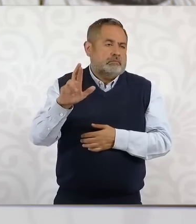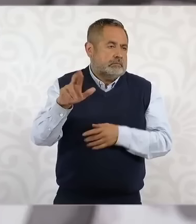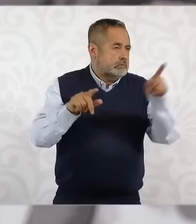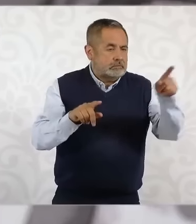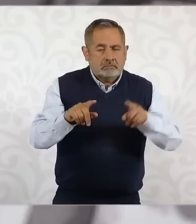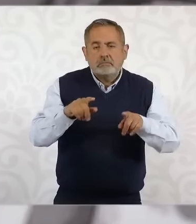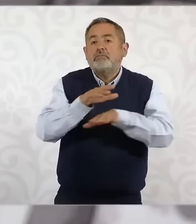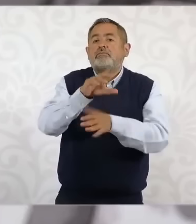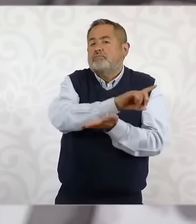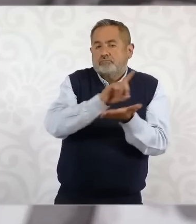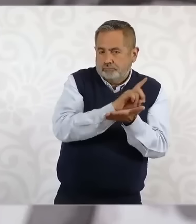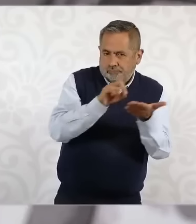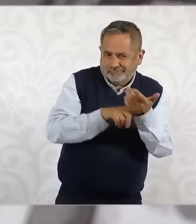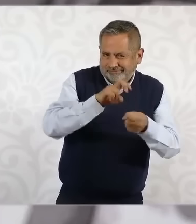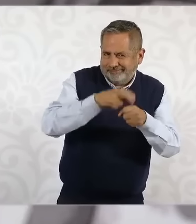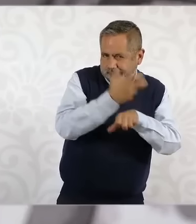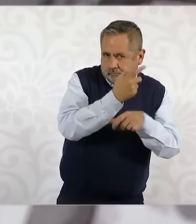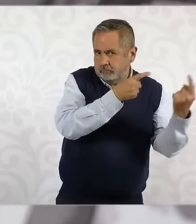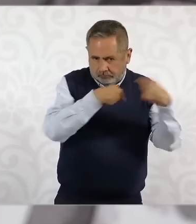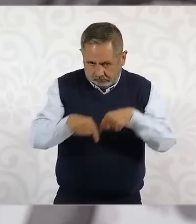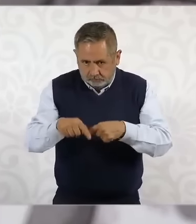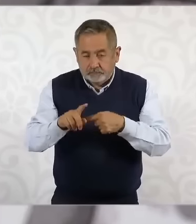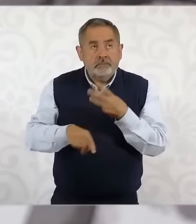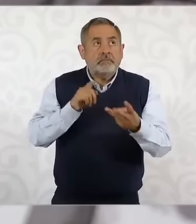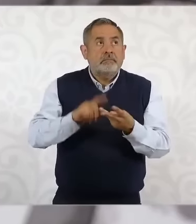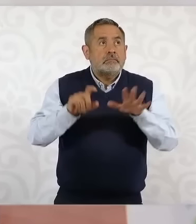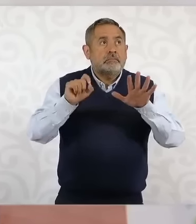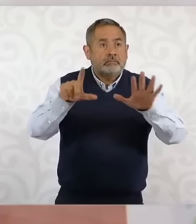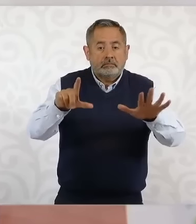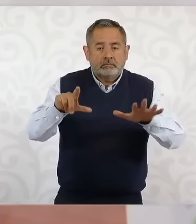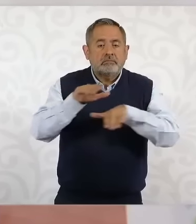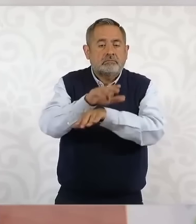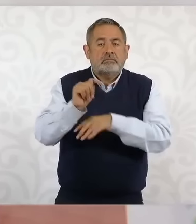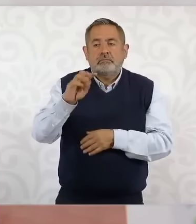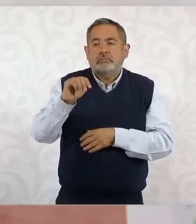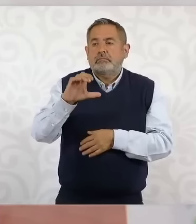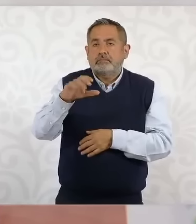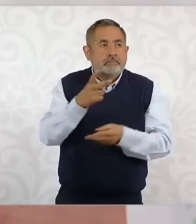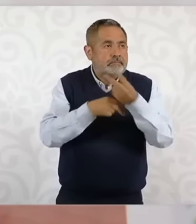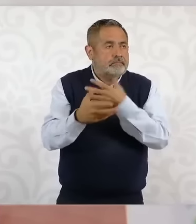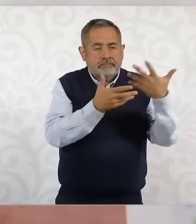Y el 27 viene el responsable de la negociación del tratado aquí a México. Entonces, son tres visitas